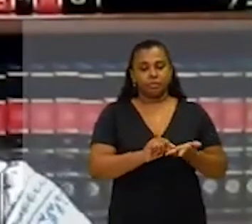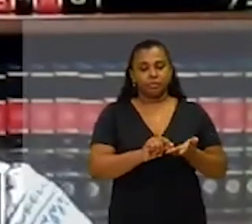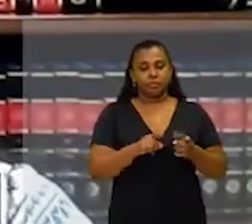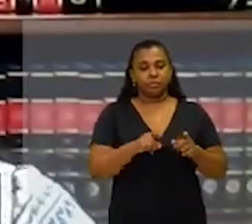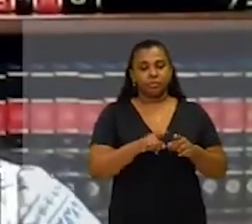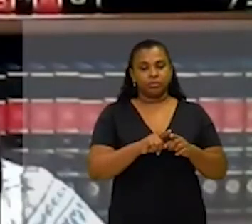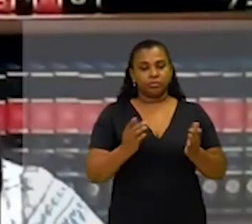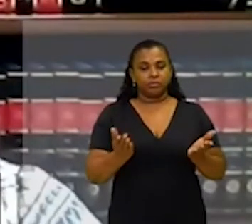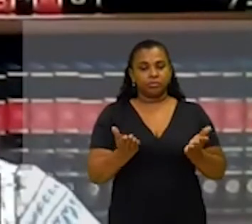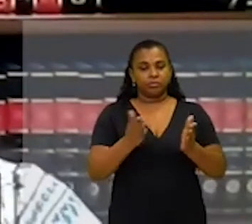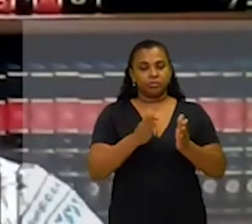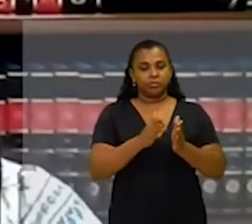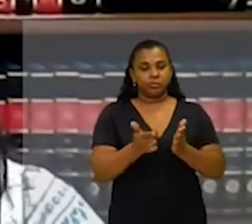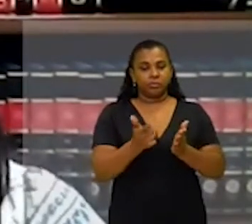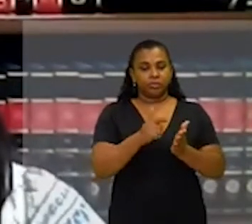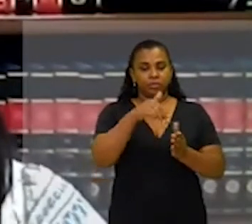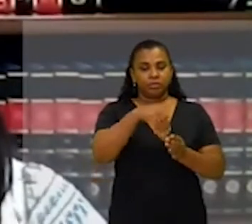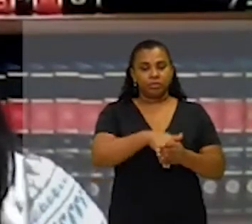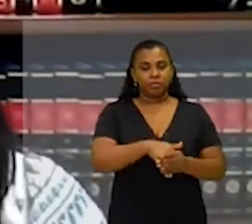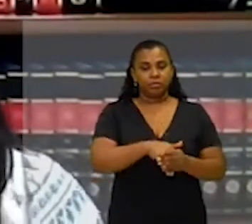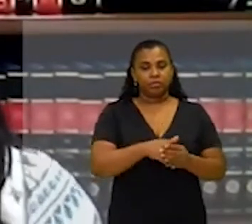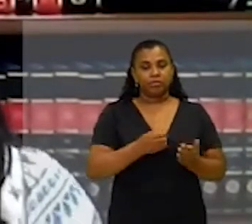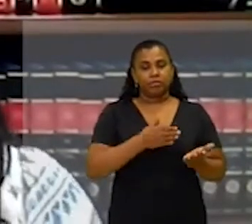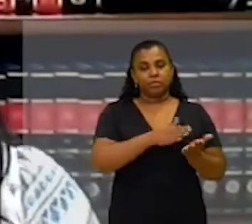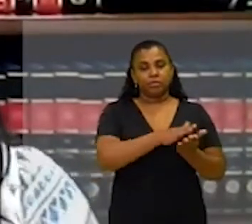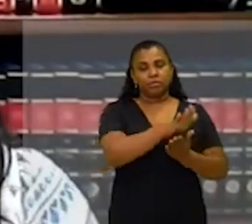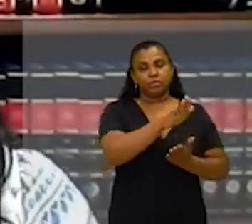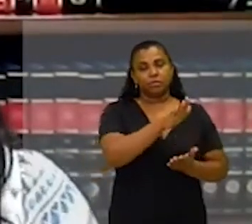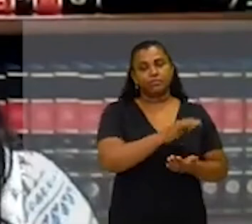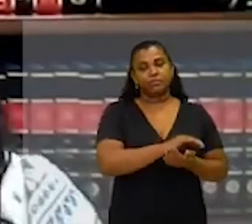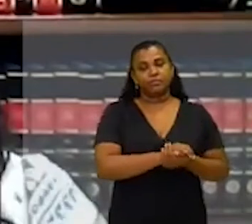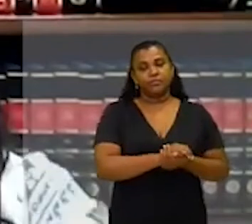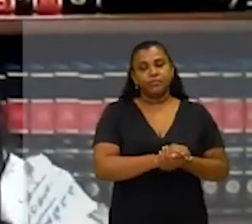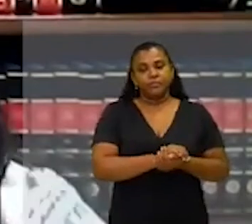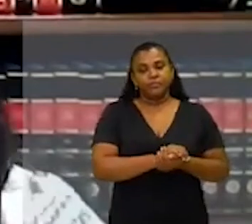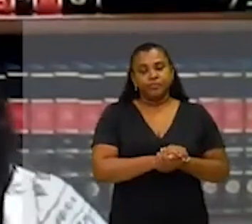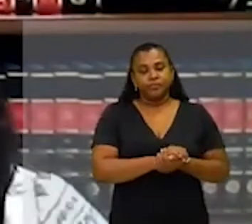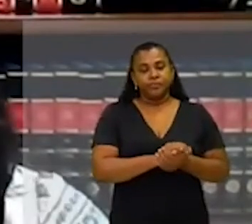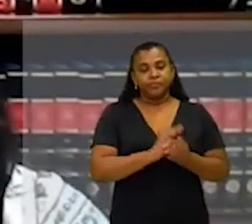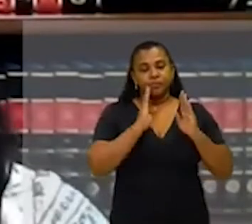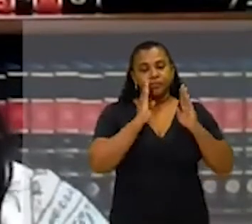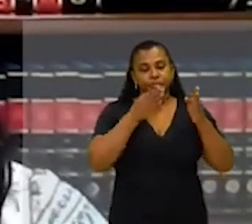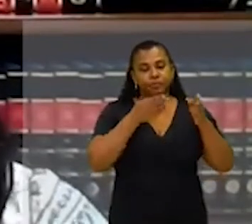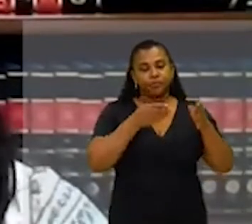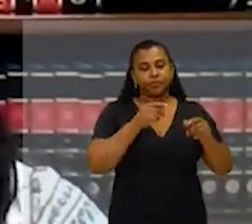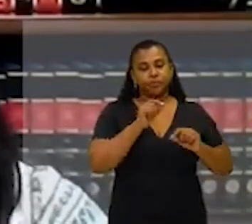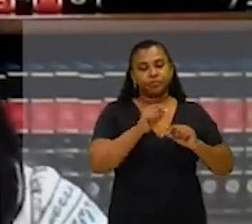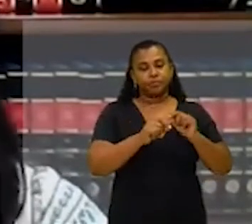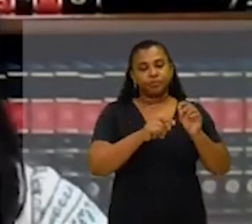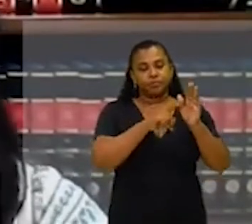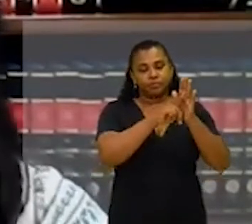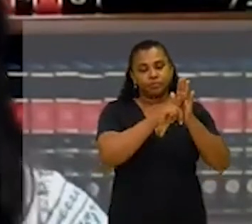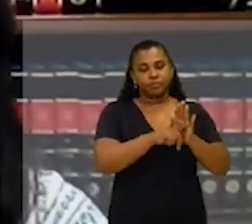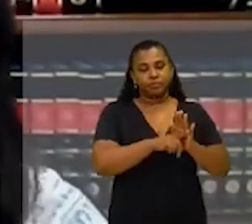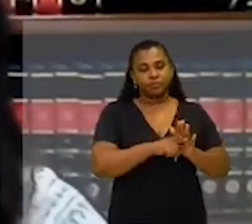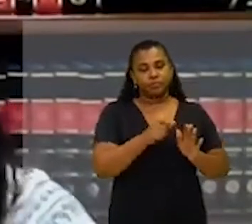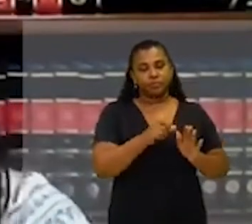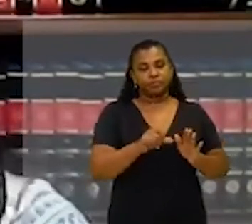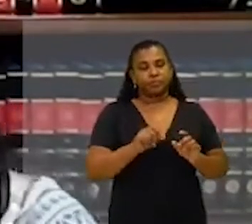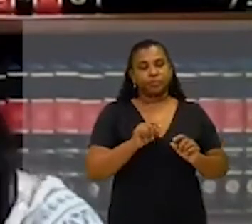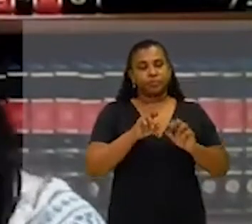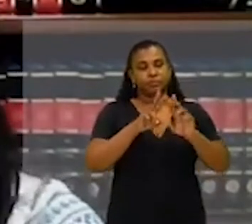livro que está sendo lançado e coloca o foco então enganar Ele foi tema das doações cidadãos para as